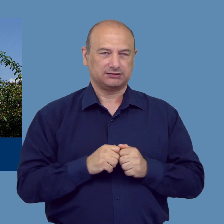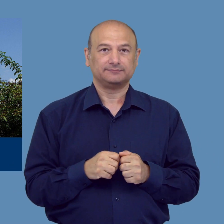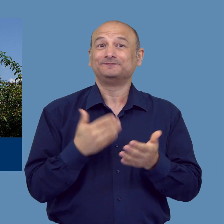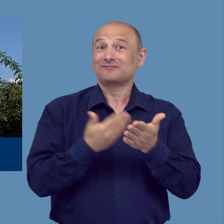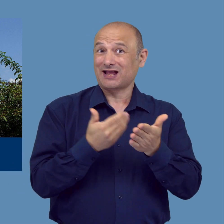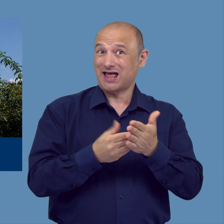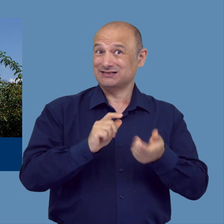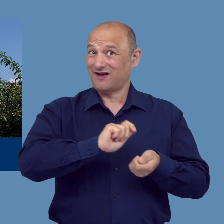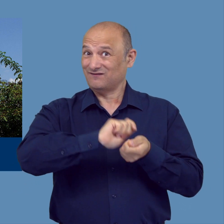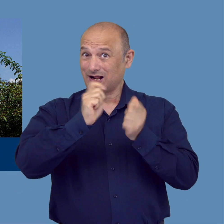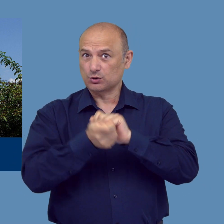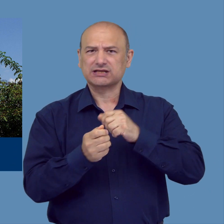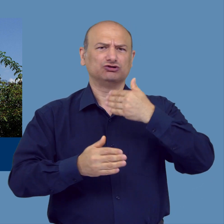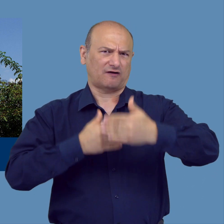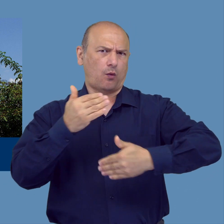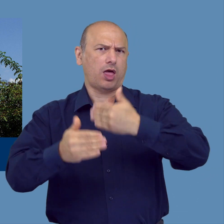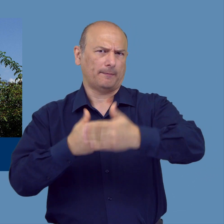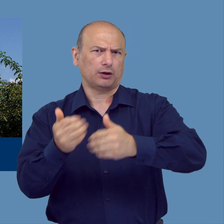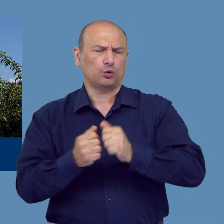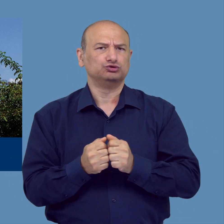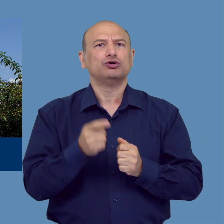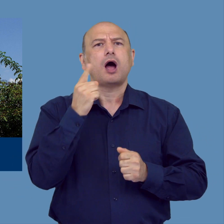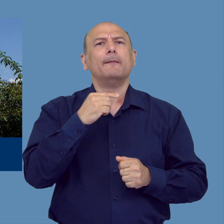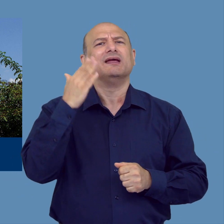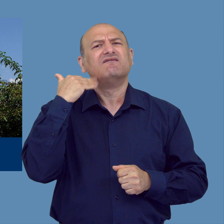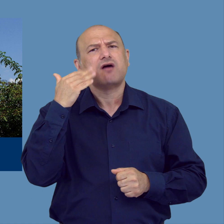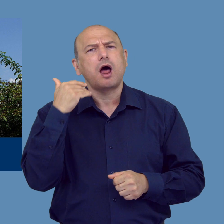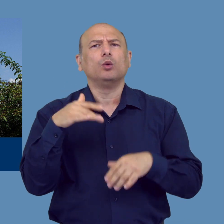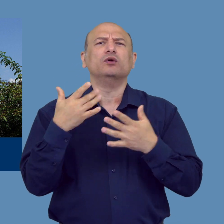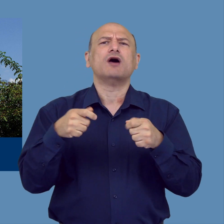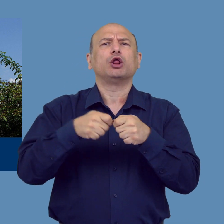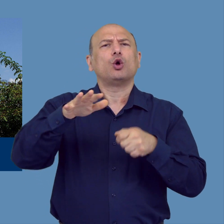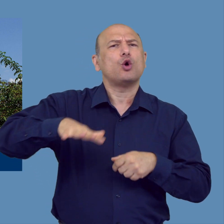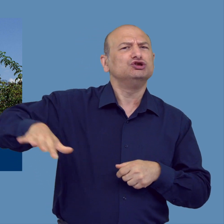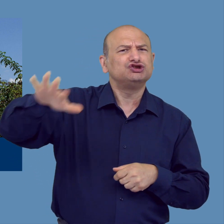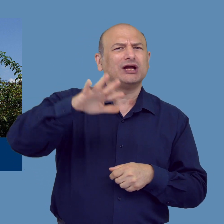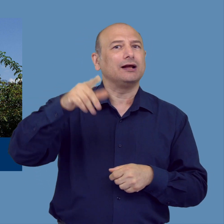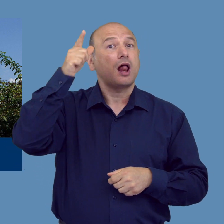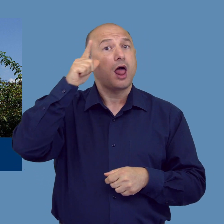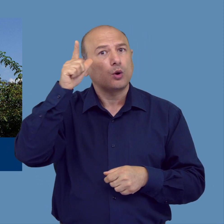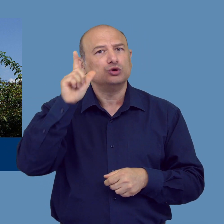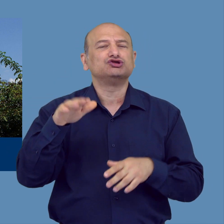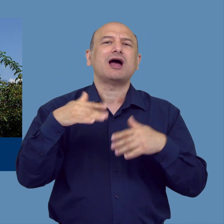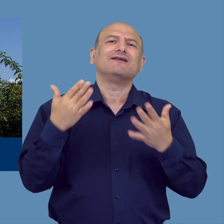Az átállások folyamatosak lesznek, az adott község lakosságát,